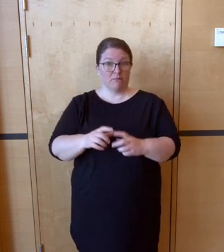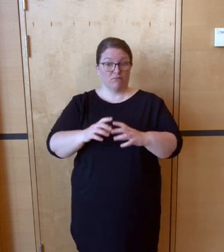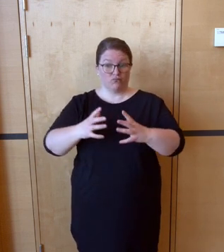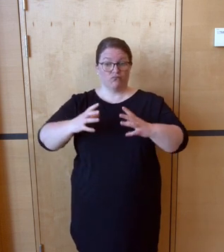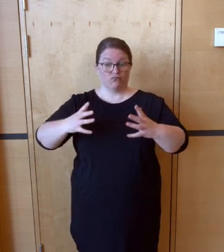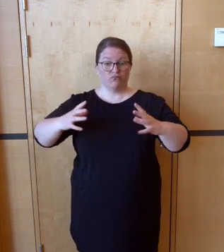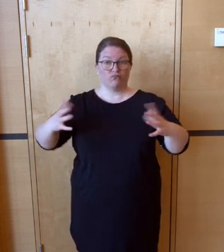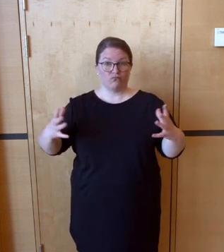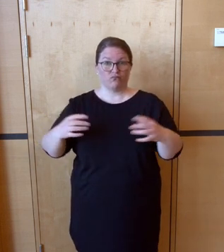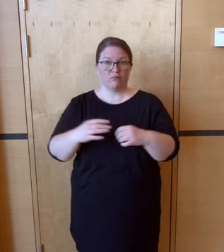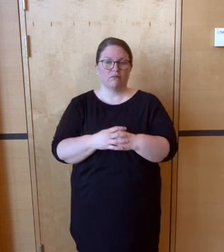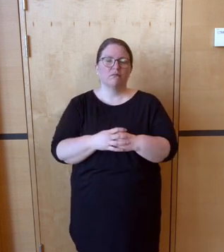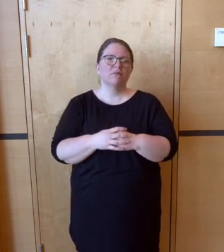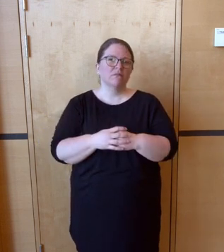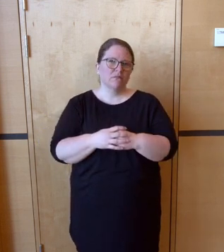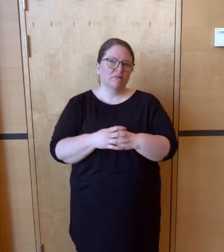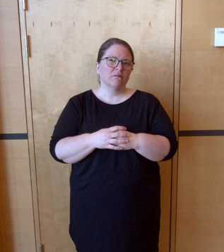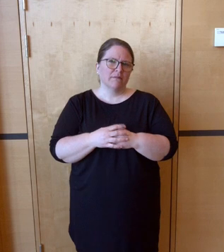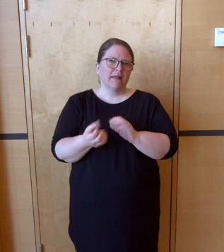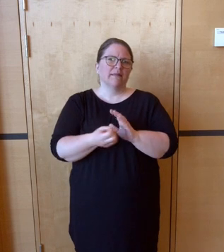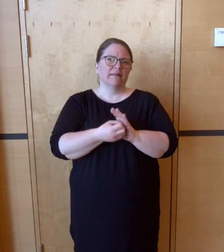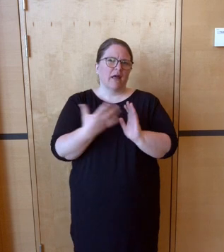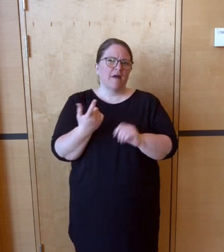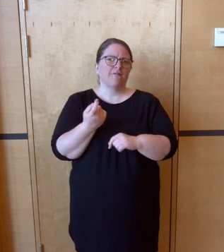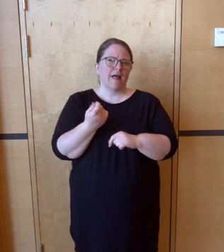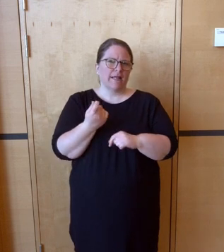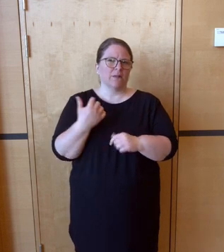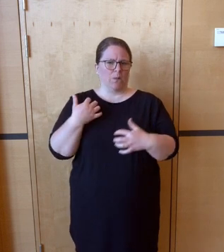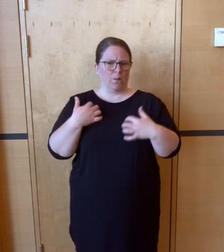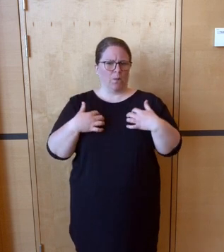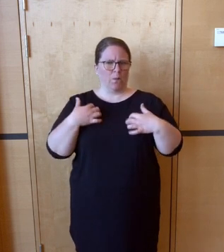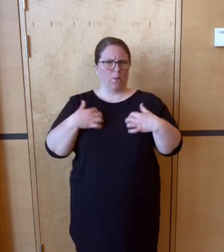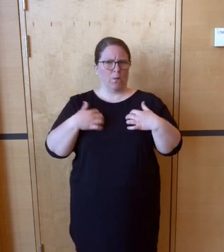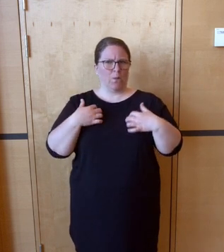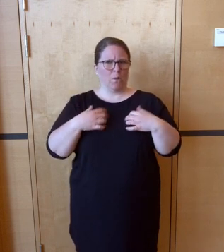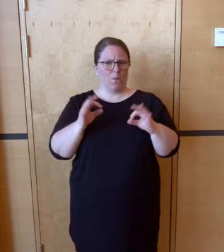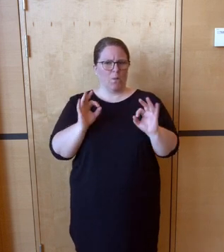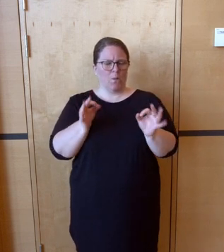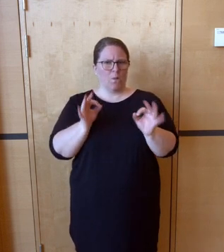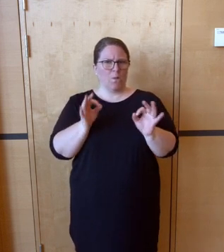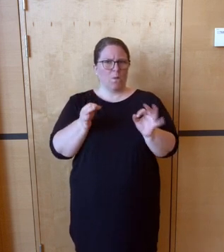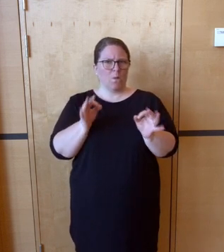Därför är det ju en viss oro ändå hur man Ibland vissa prioriteringar tycker